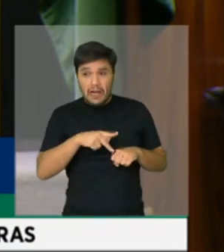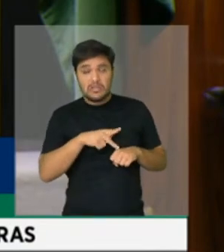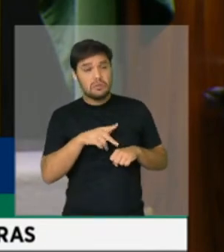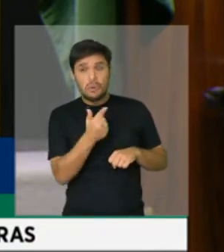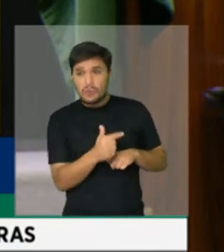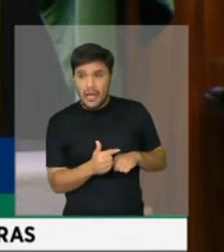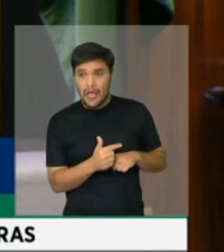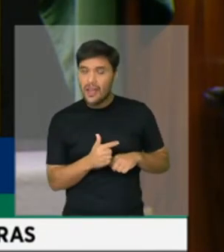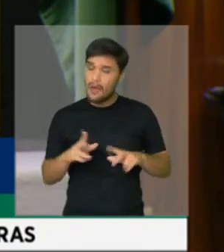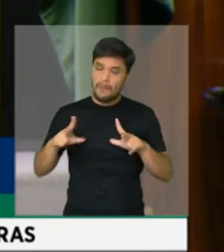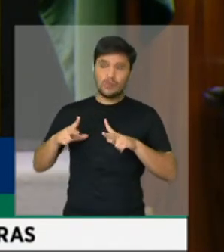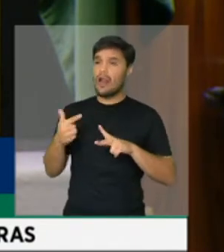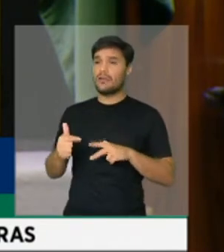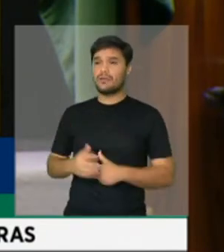PESSOAS? ENTÃO VAMOS PARAR COM ESSE PAPO ATRASADO QUE A